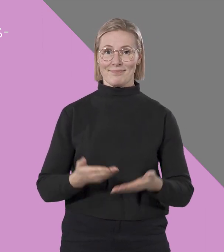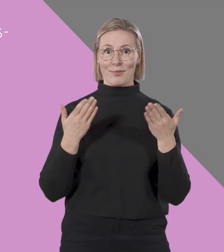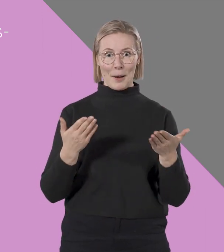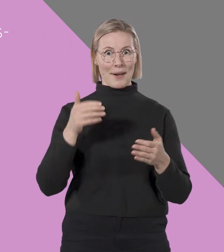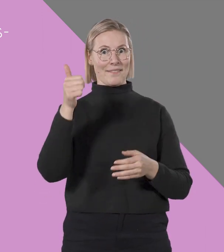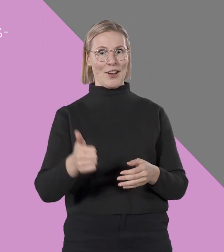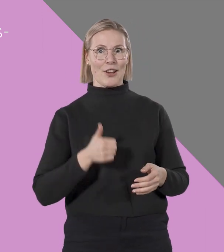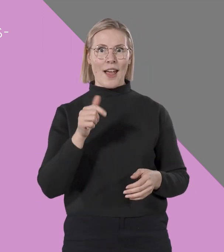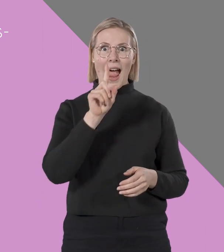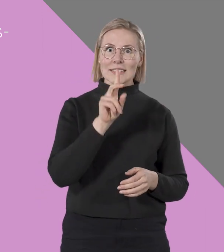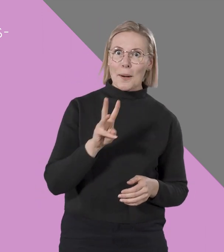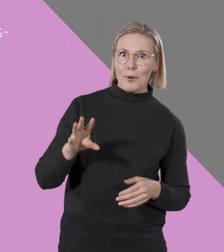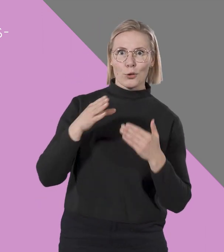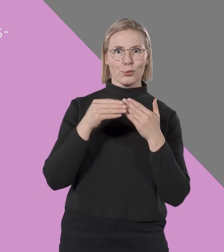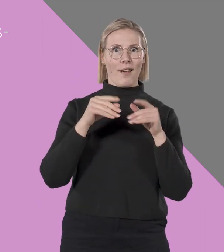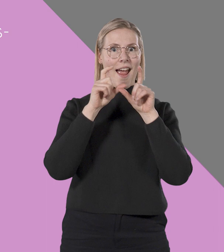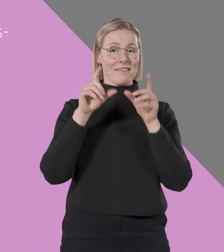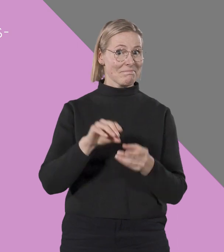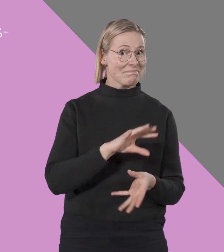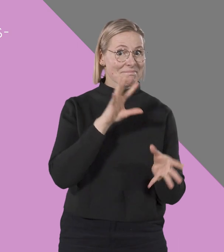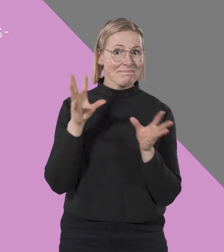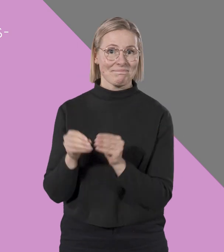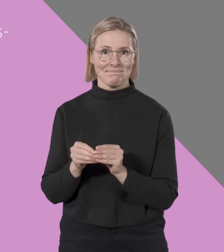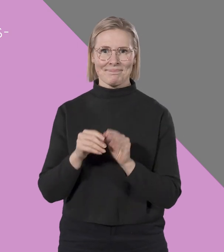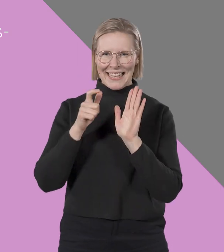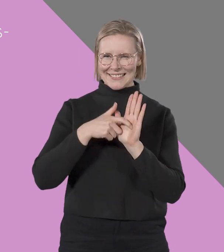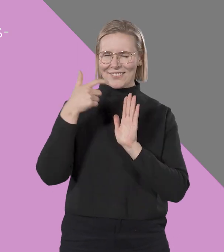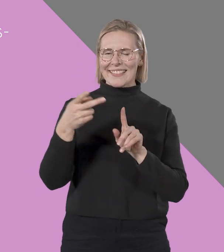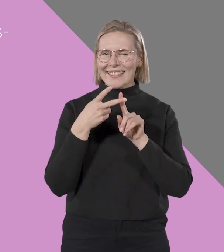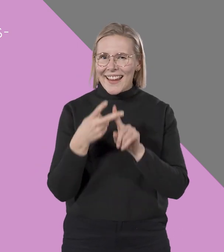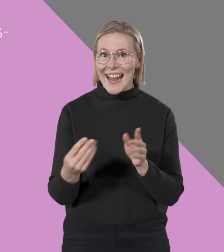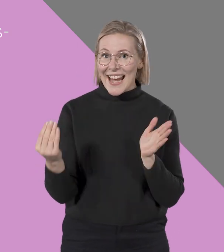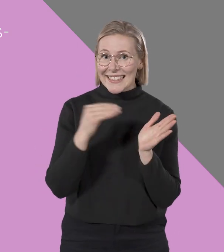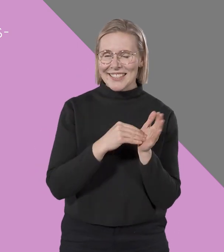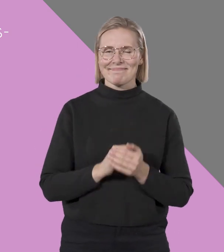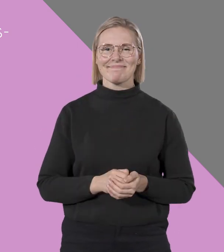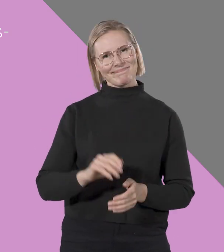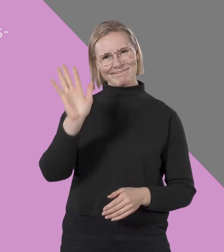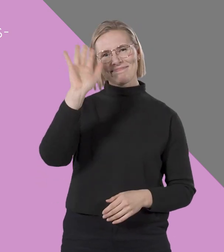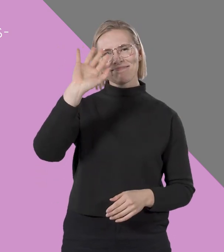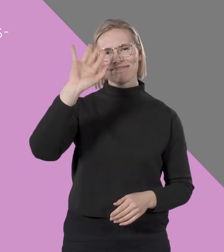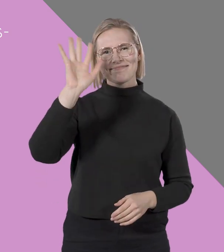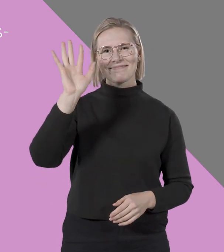Tässä olivat vuoden ensimmäiset uutisaiheet. Ensi viikolla taas lisää, moi moi!